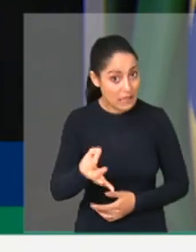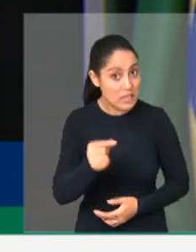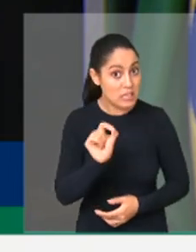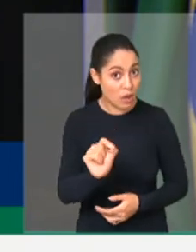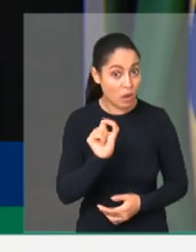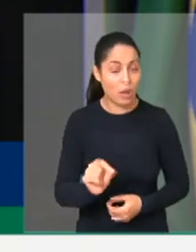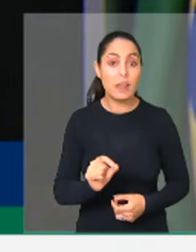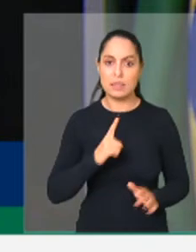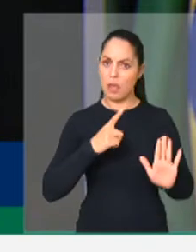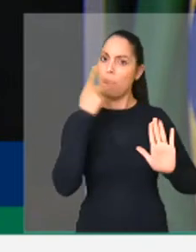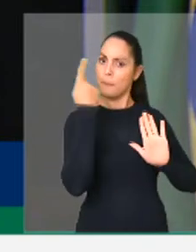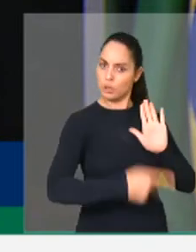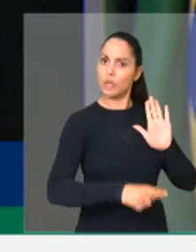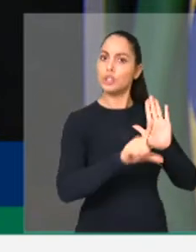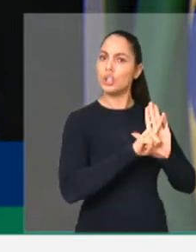EIROS E PARTEIRAS DO ESTADO DE ALAGOAS ONDE ELES TÊM